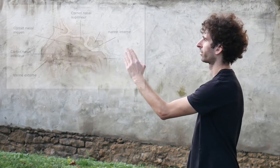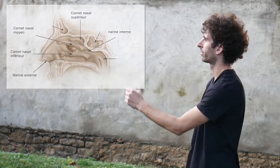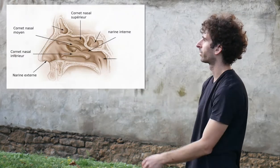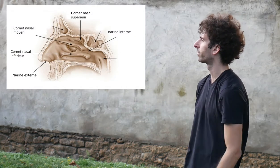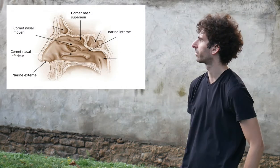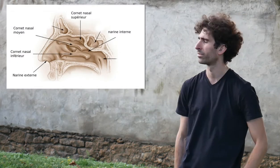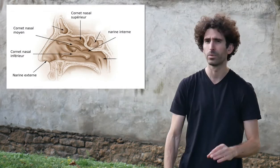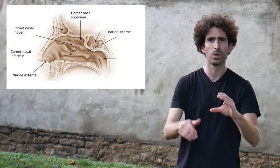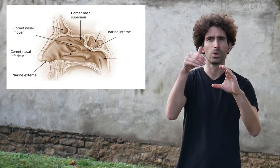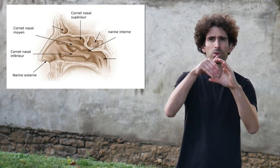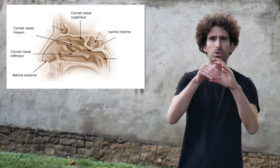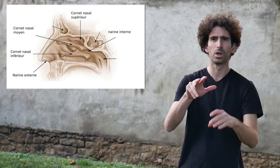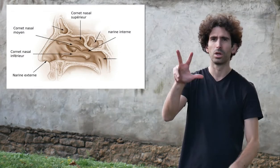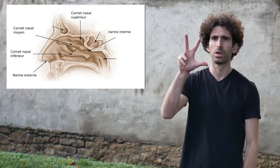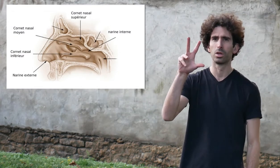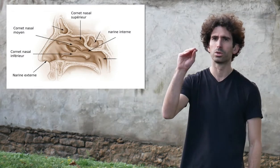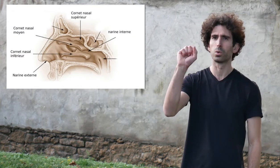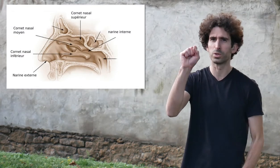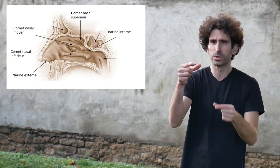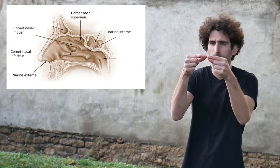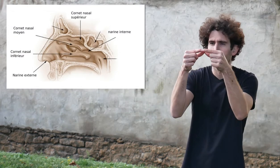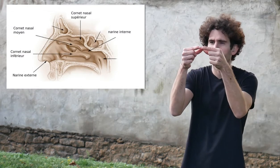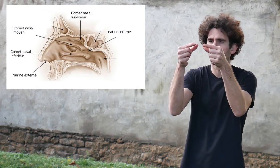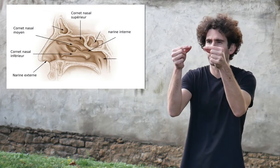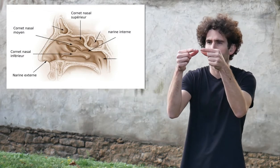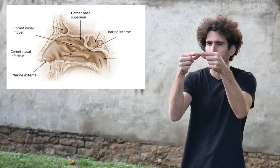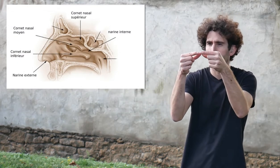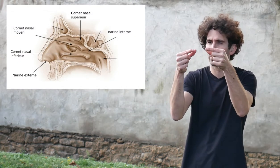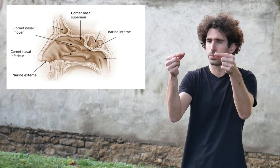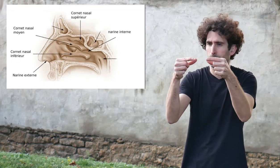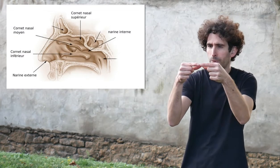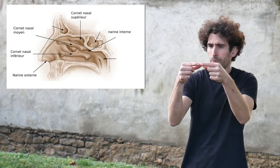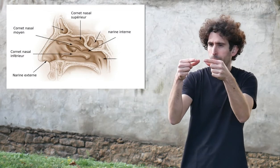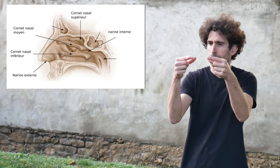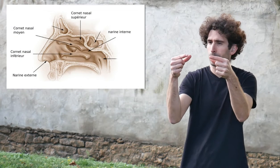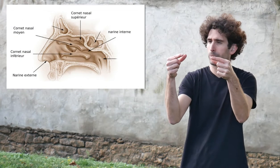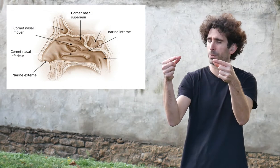Dans le nez se trouvent trois os fins